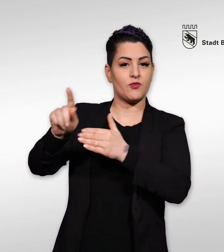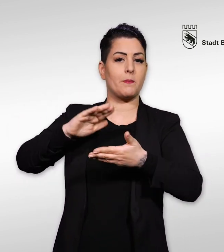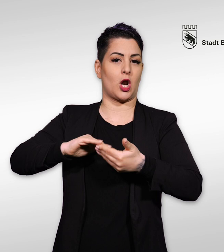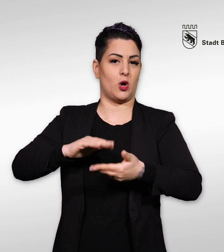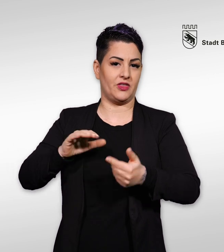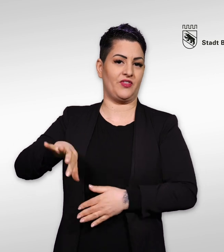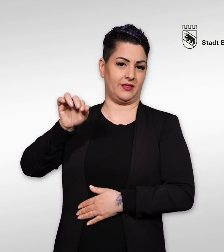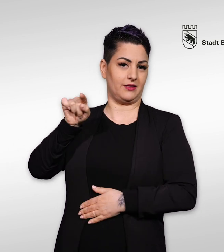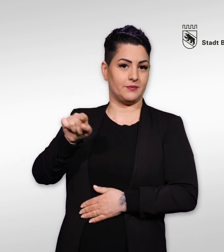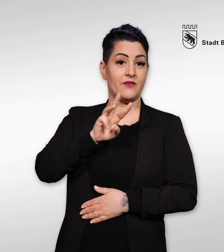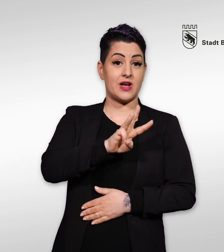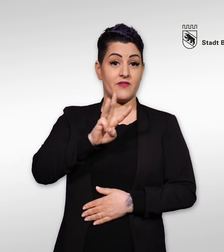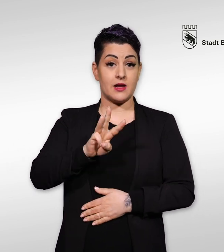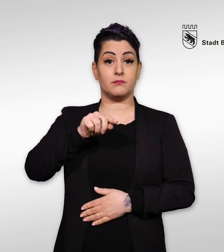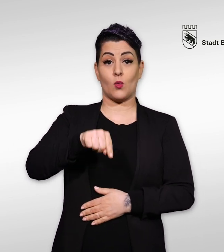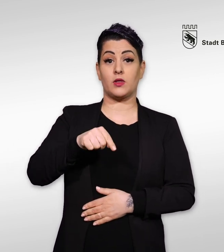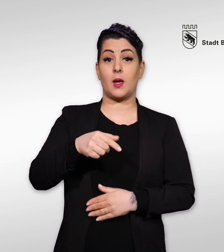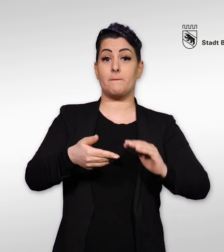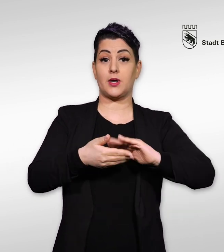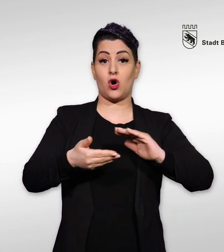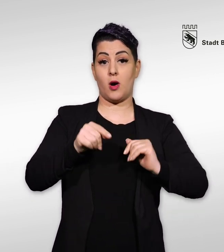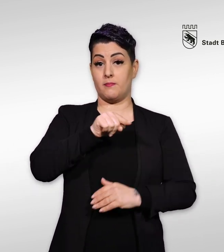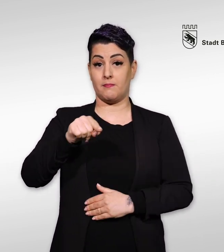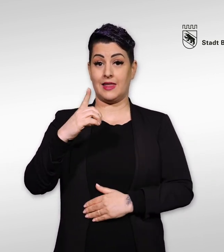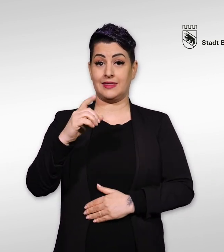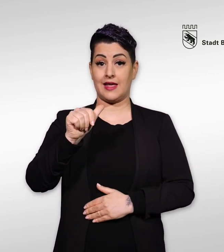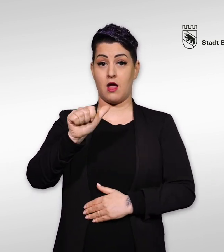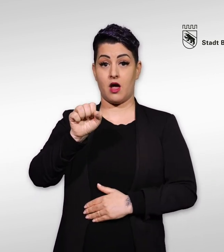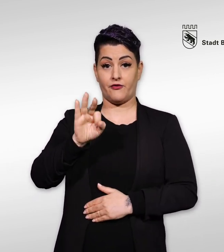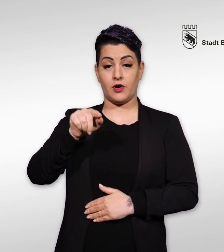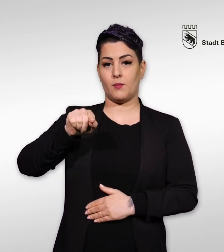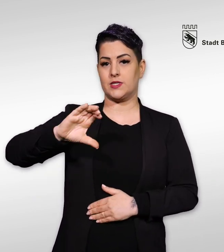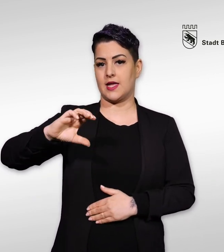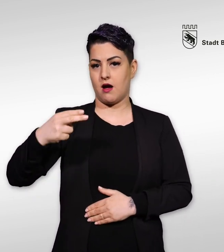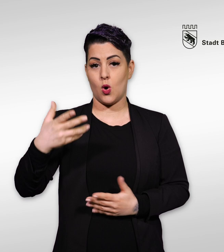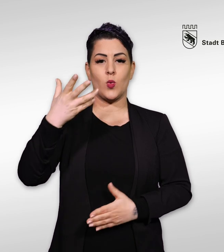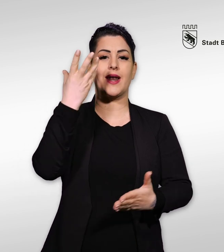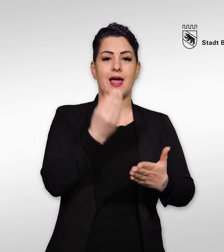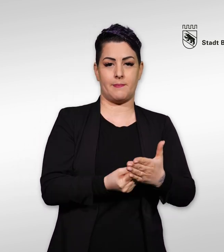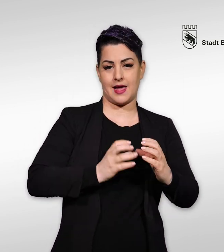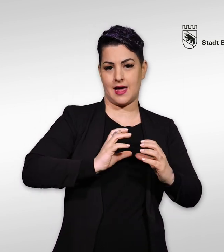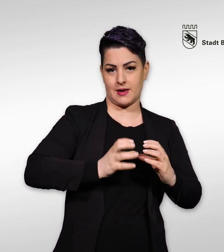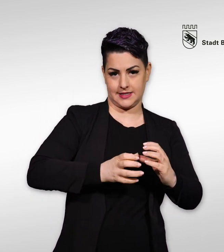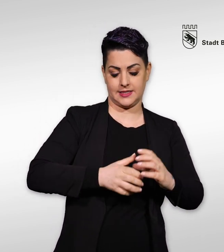die Internetseite www.procom-deaf.ch oder über die App «myMMX».